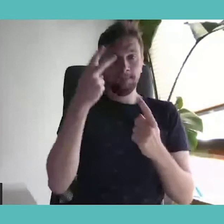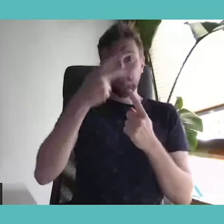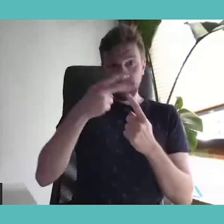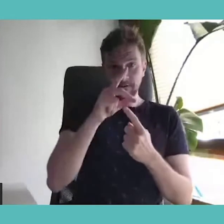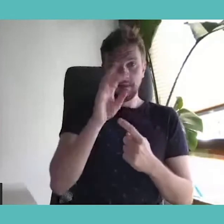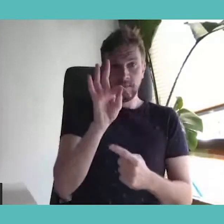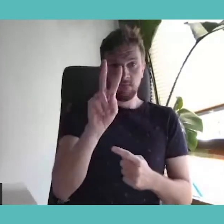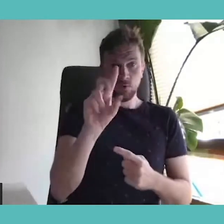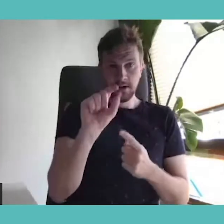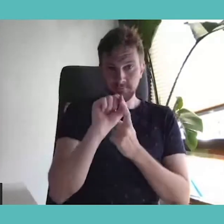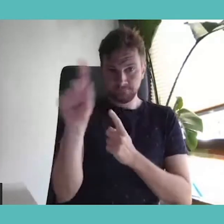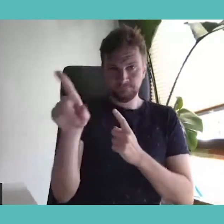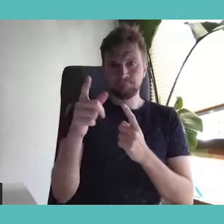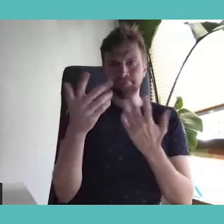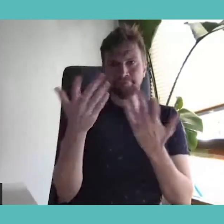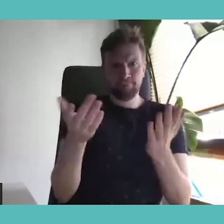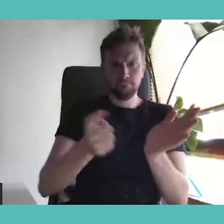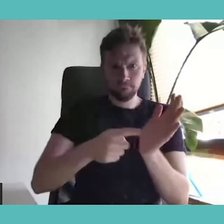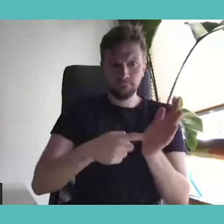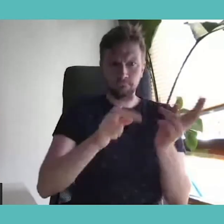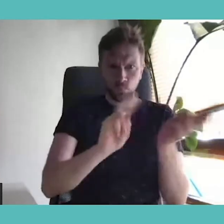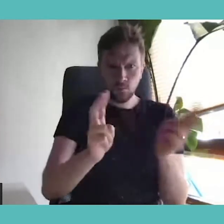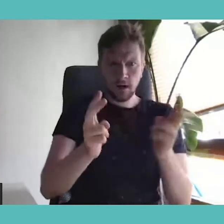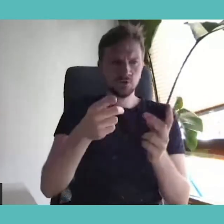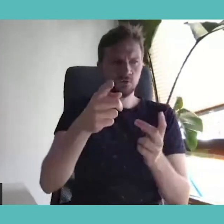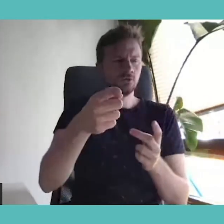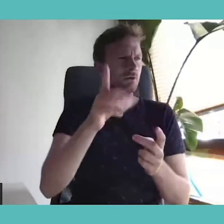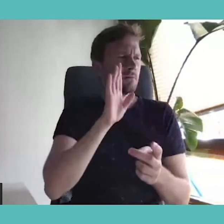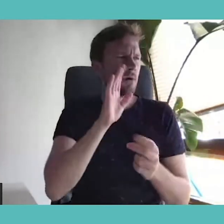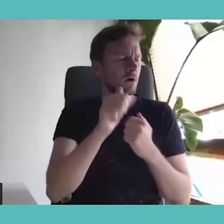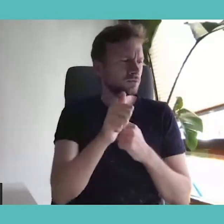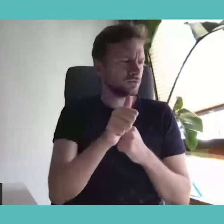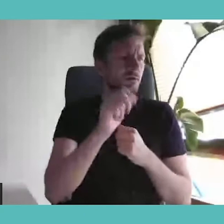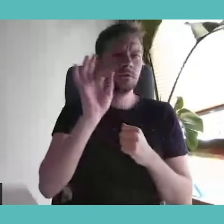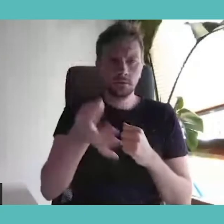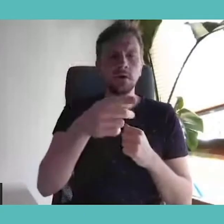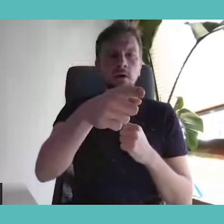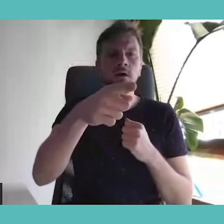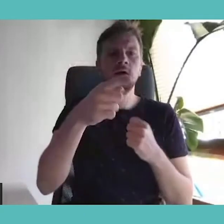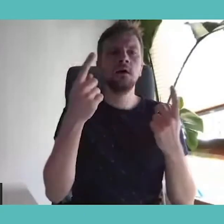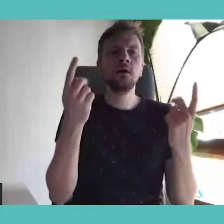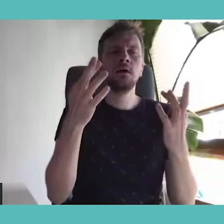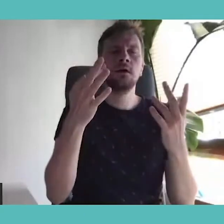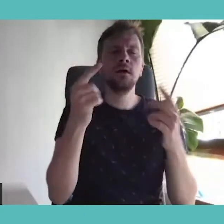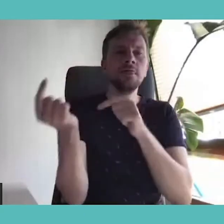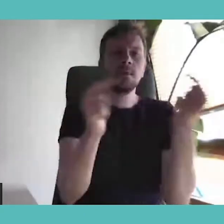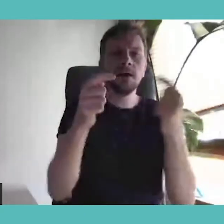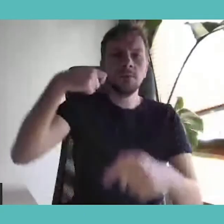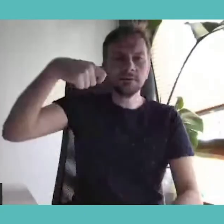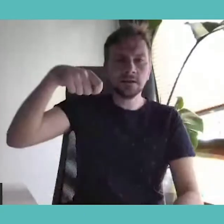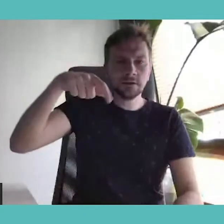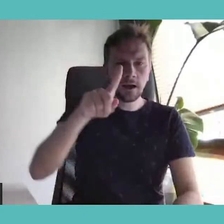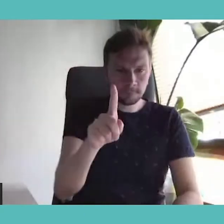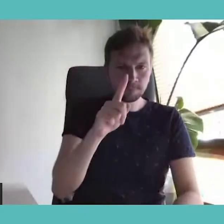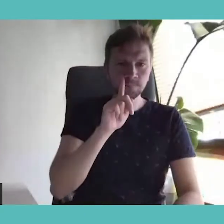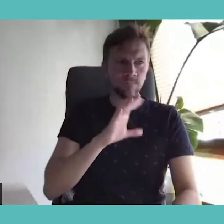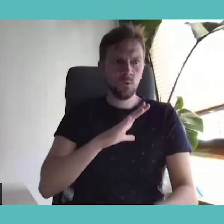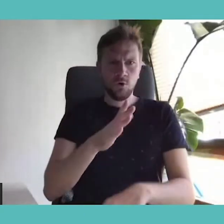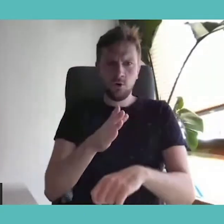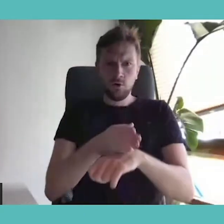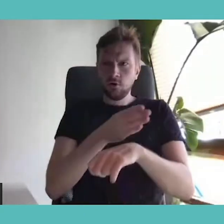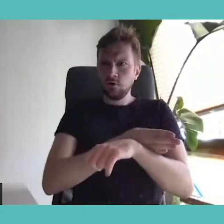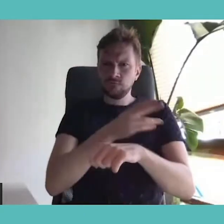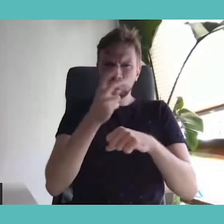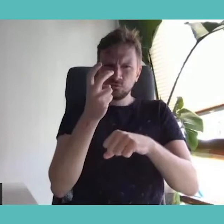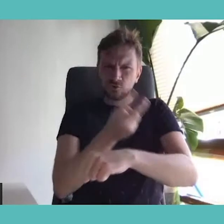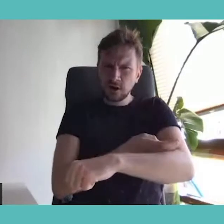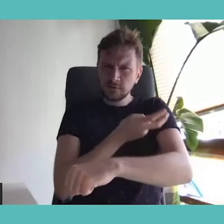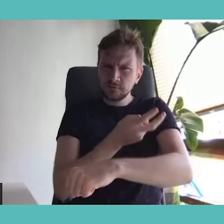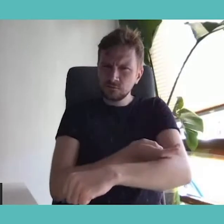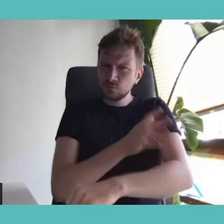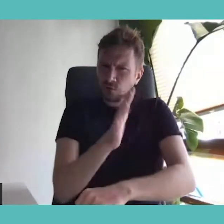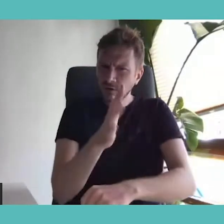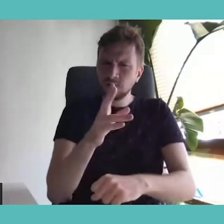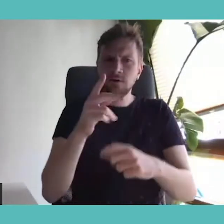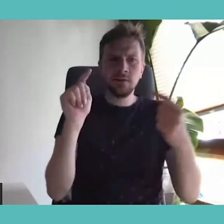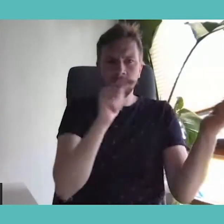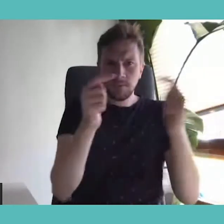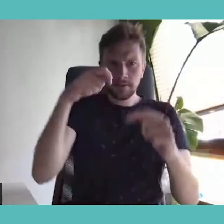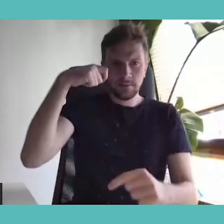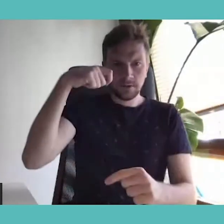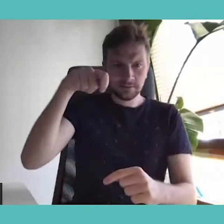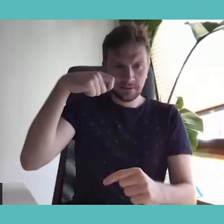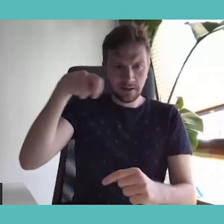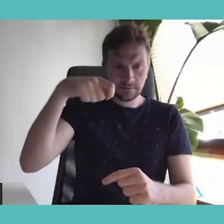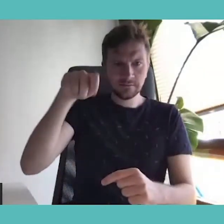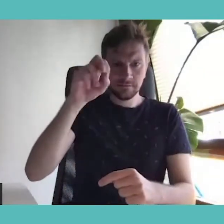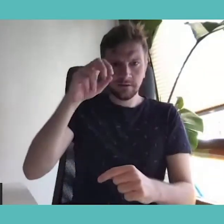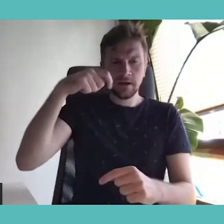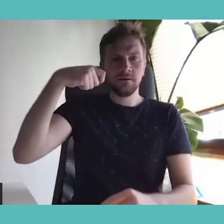Na przykład wysłałem pismo do TVP Info, ponieważ zbliżała się debata kandydatów na prezydenta, było to w czerwcu.